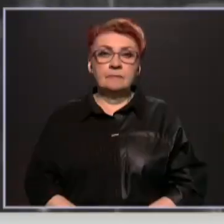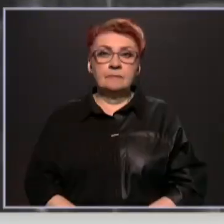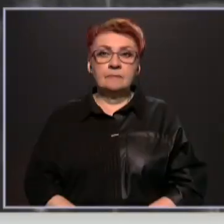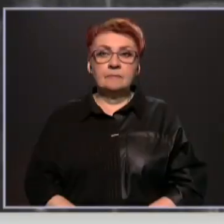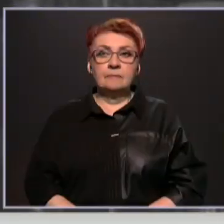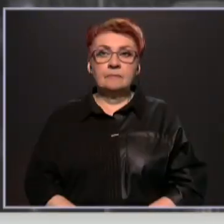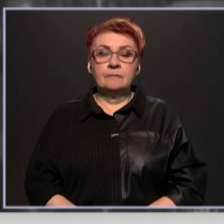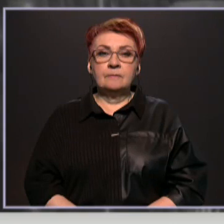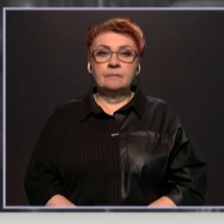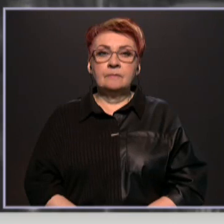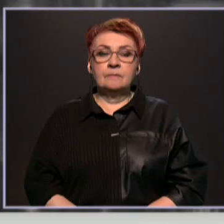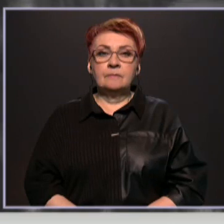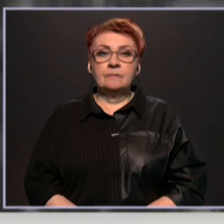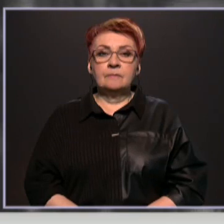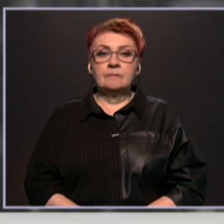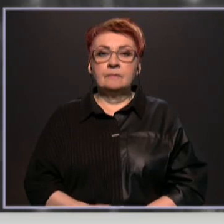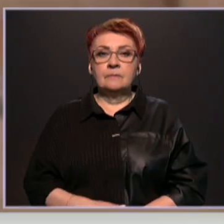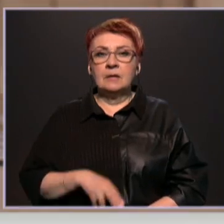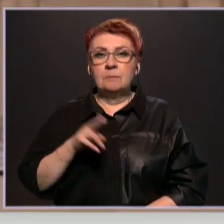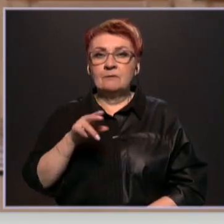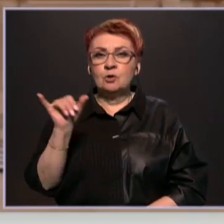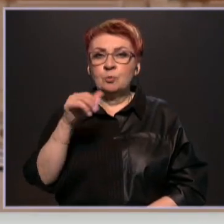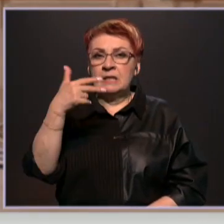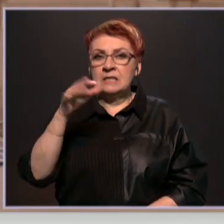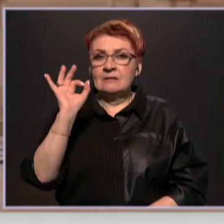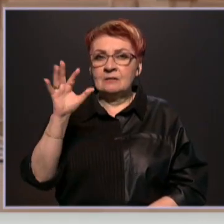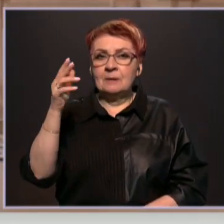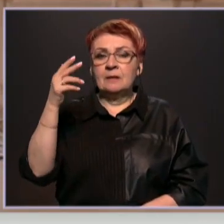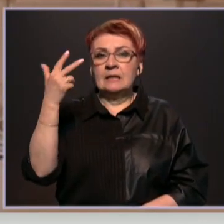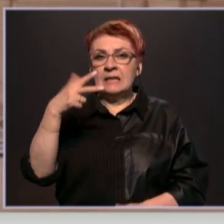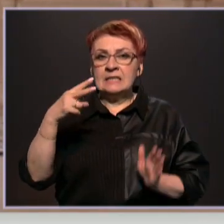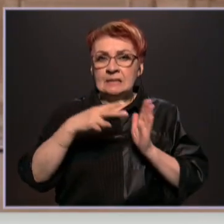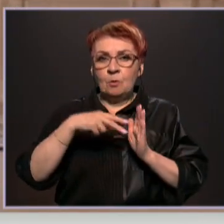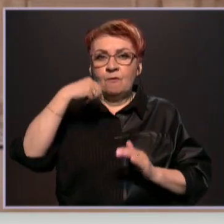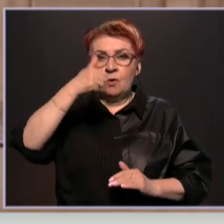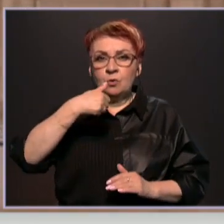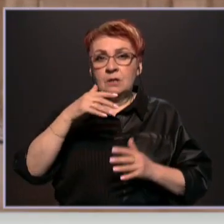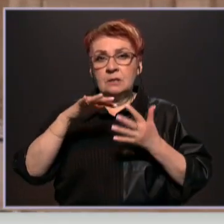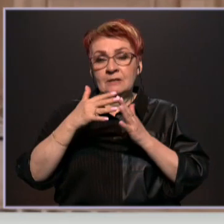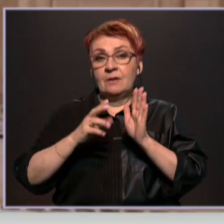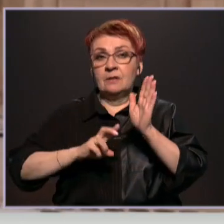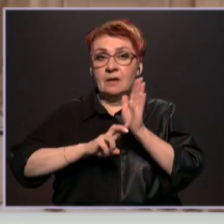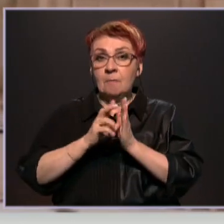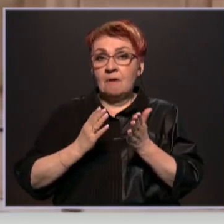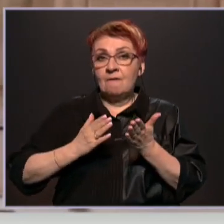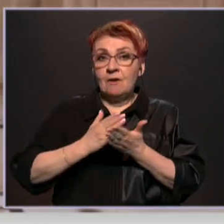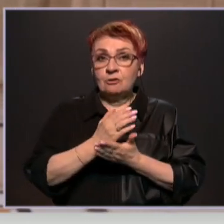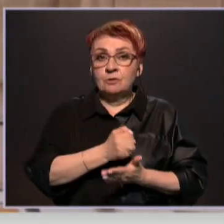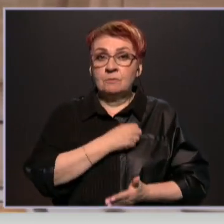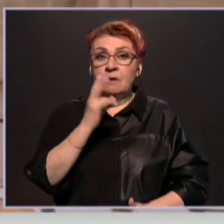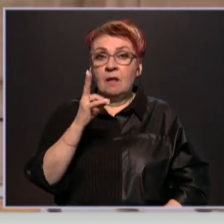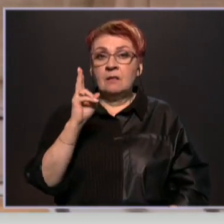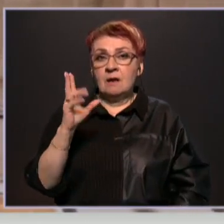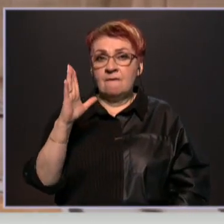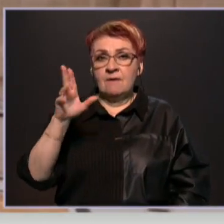на дмитриевскую субботу 30 октября 37 года деревенский храм вошли сотрудники НКВД в